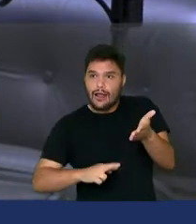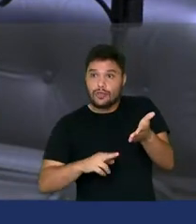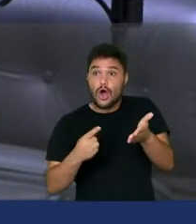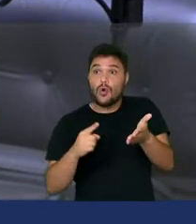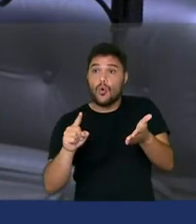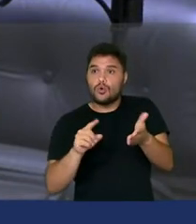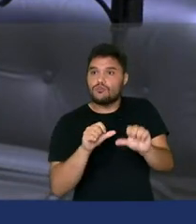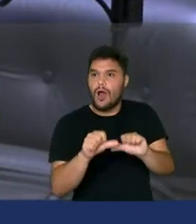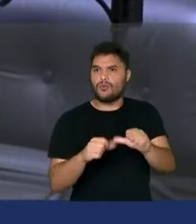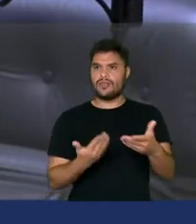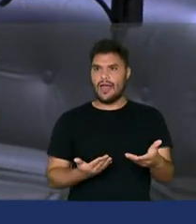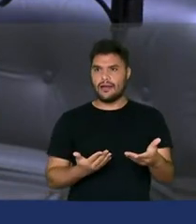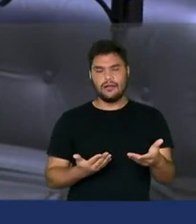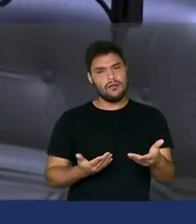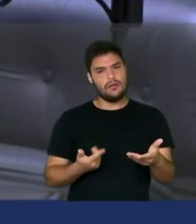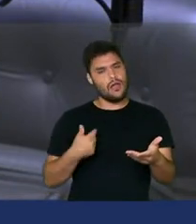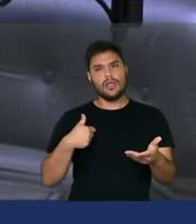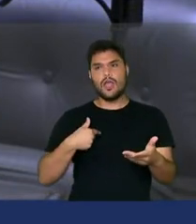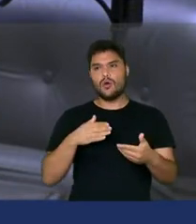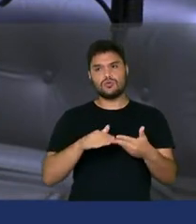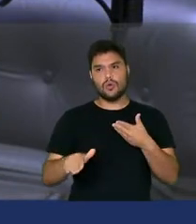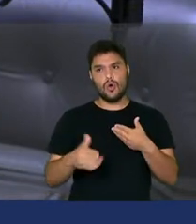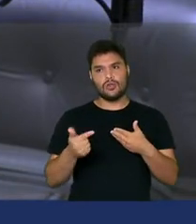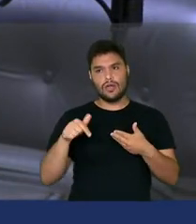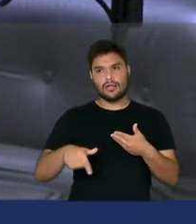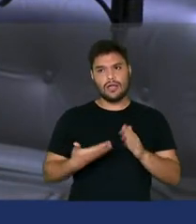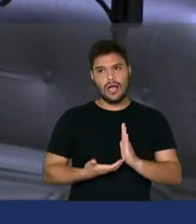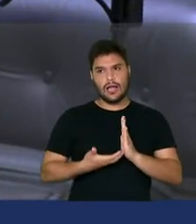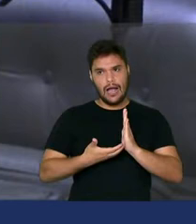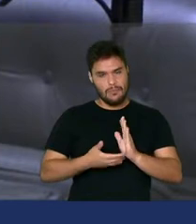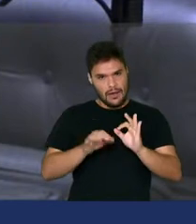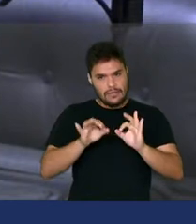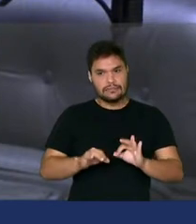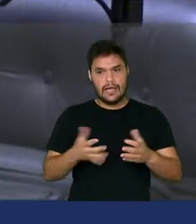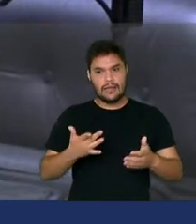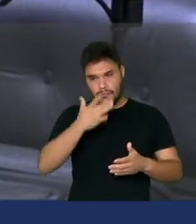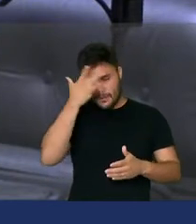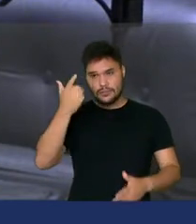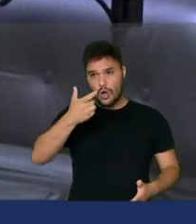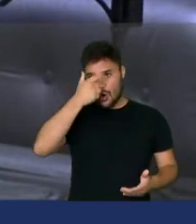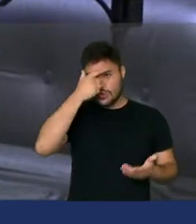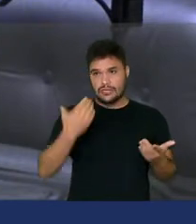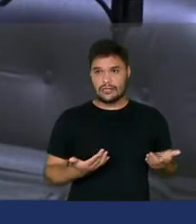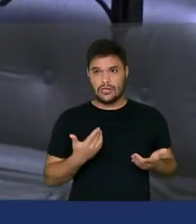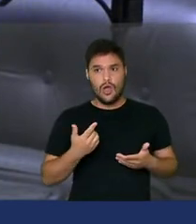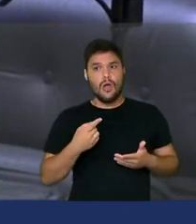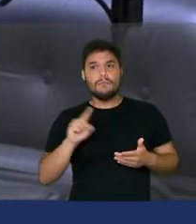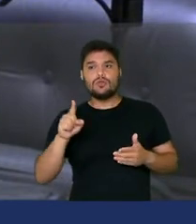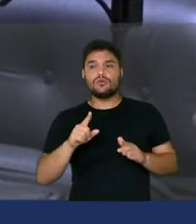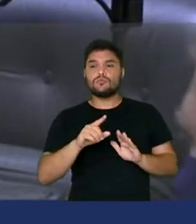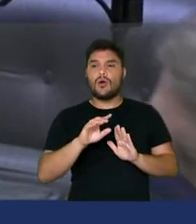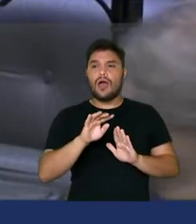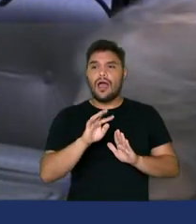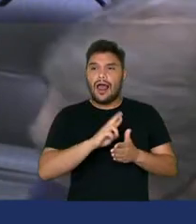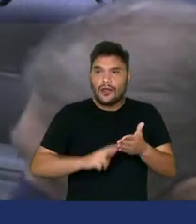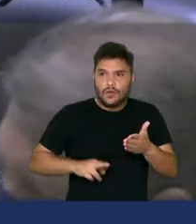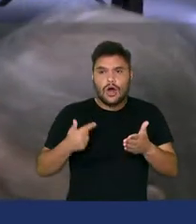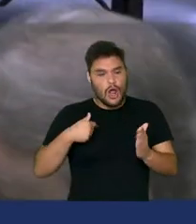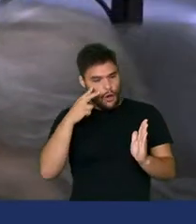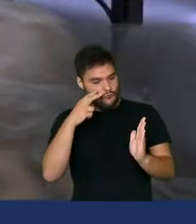QUE FOI APRESENTADA OU VAMOS TER SURPRESA DO ÚLTIMO RELATÓRIO AQUI QUE EU QUERO TERMINANTEMENTE DISCORDAR DE